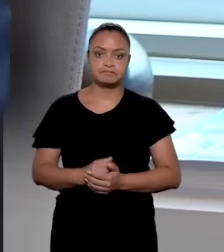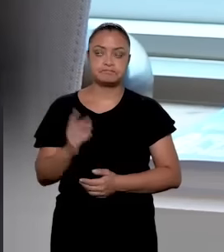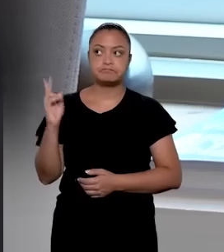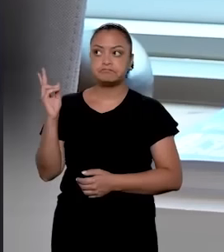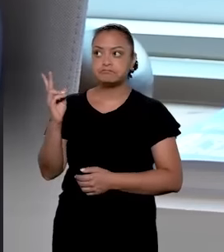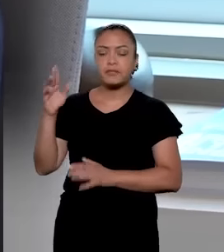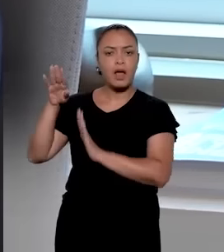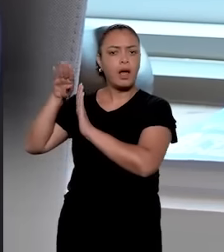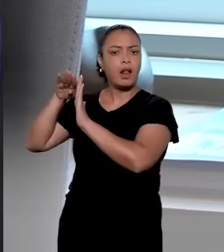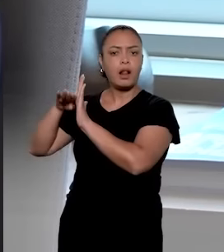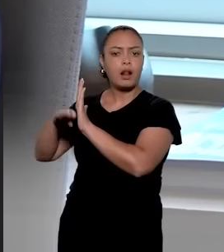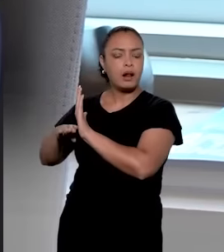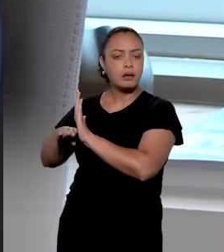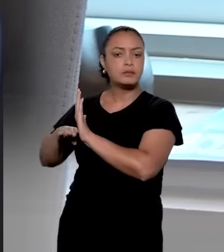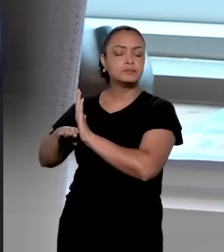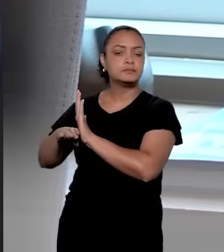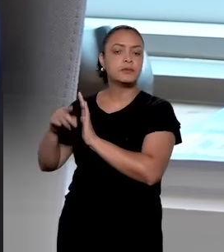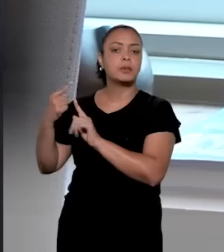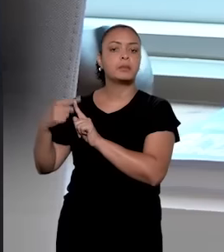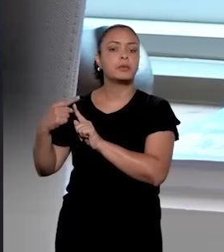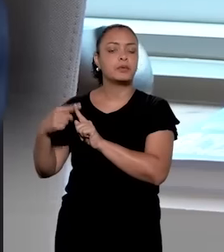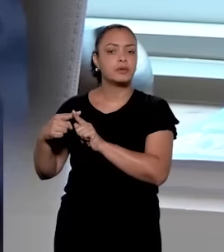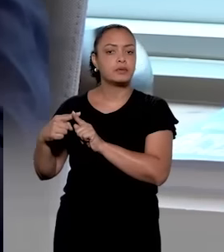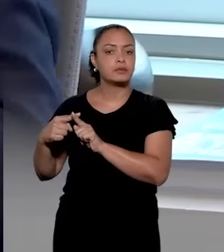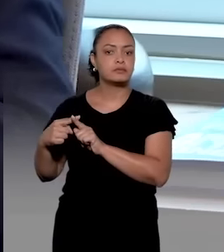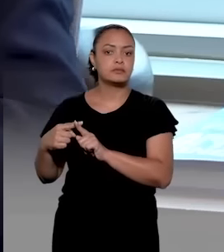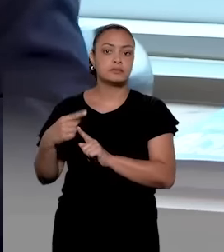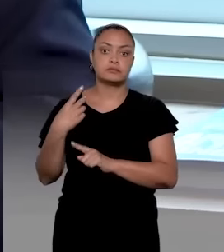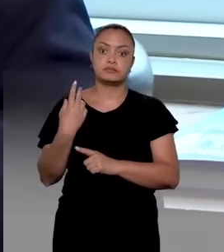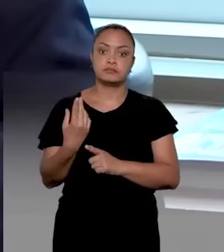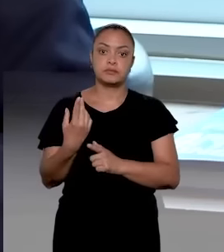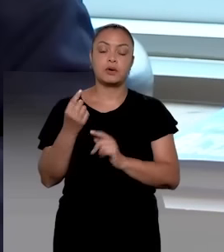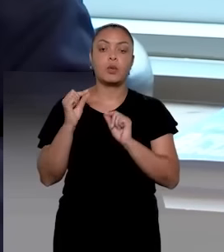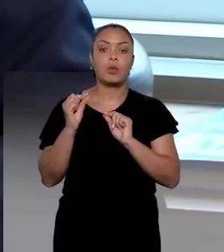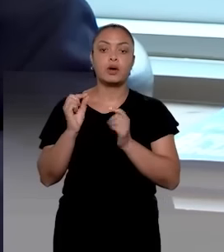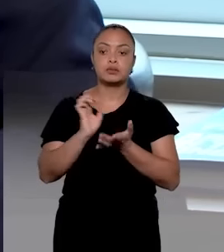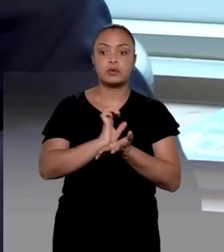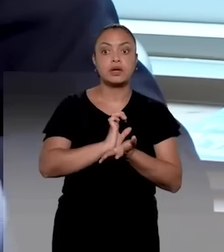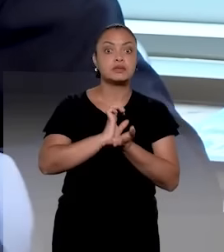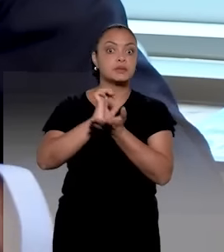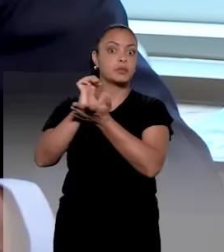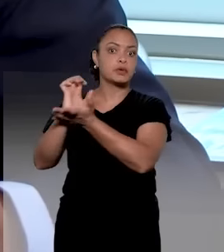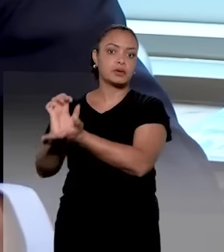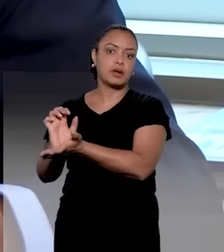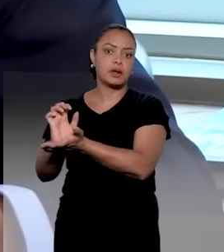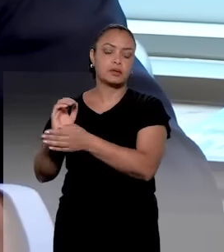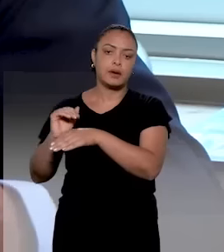tanto assim União Europeia e Estados Unidos? Não, porque 27% de 160 bilhões exportados,